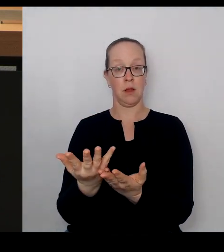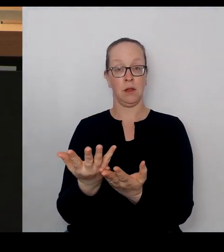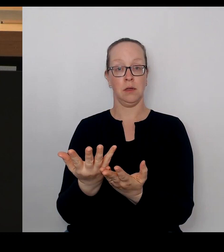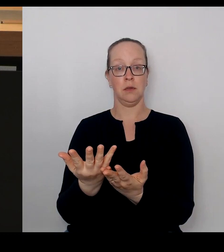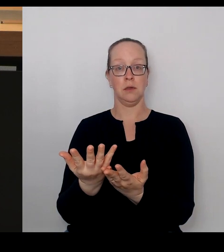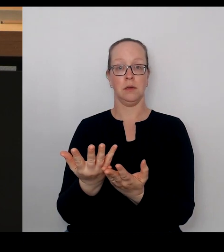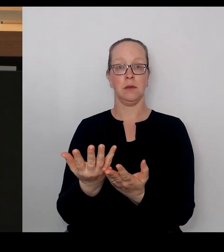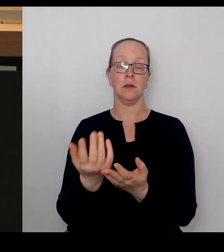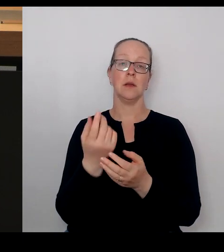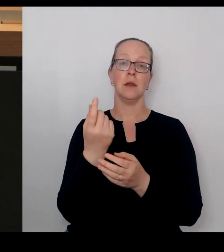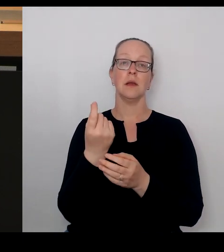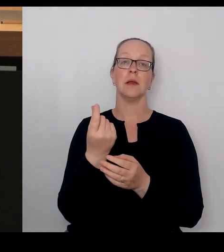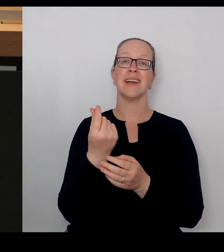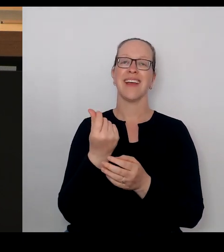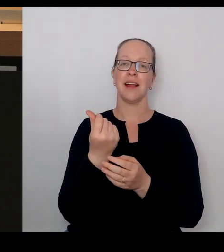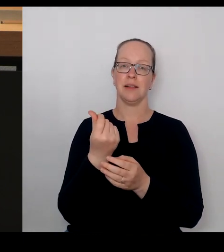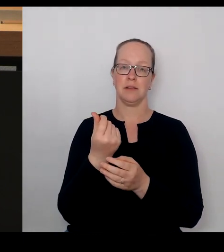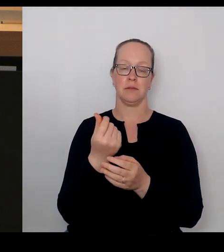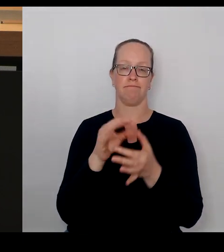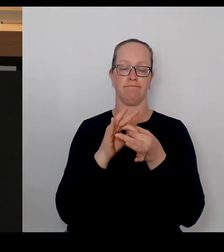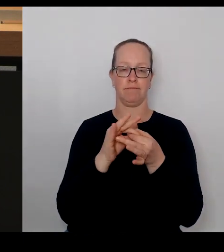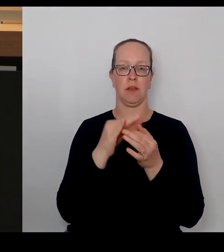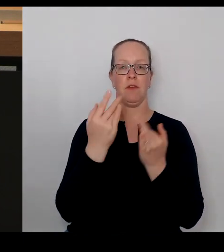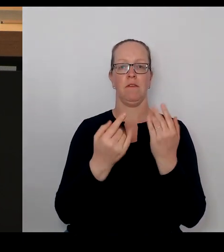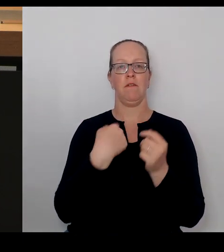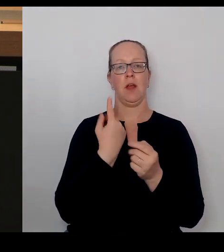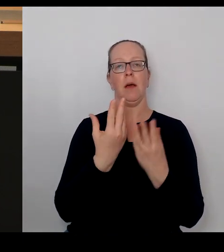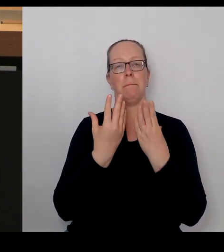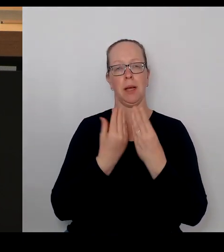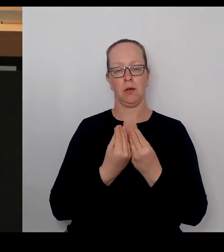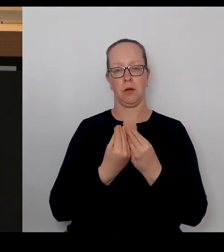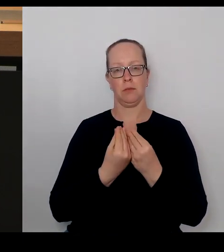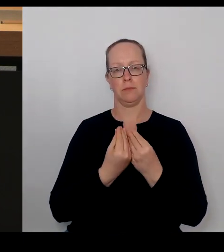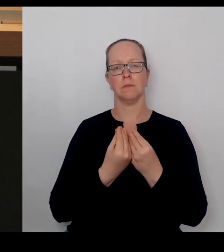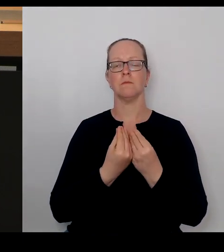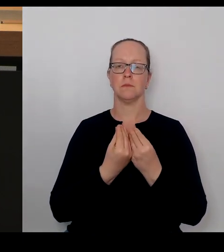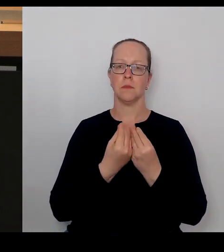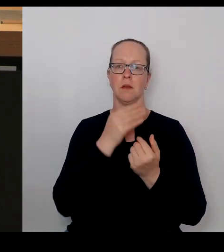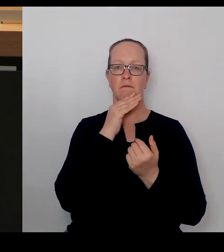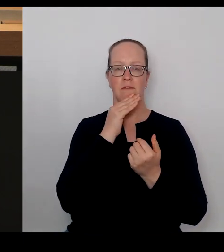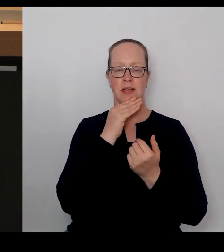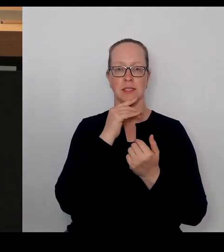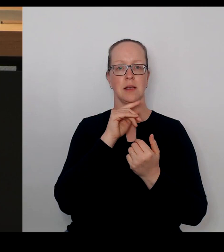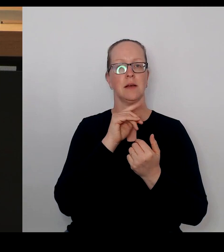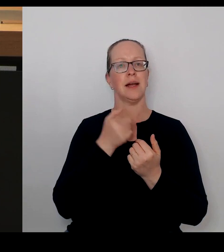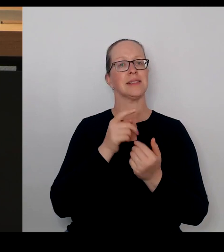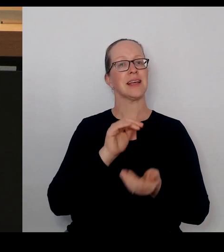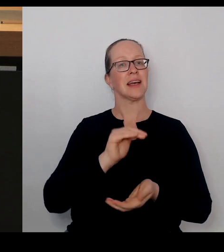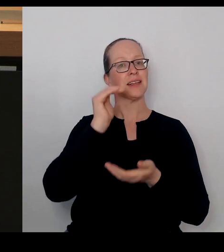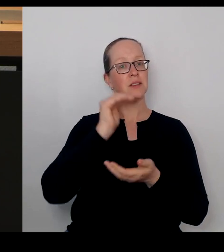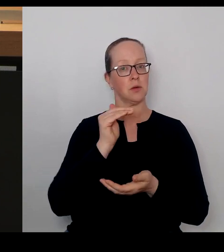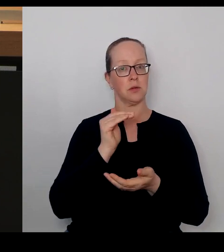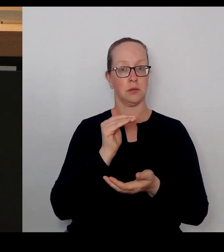die große Gelder in den Landeshaushalt abführen. Und wie wird damit umgegangen? Wenn Sie also als Koalition